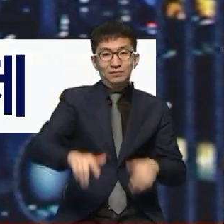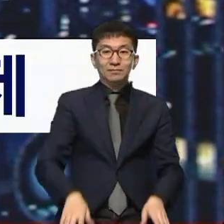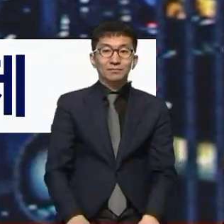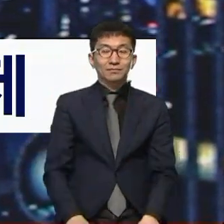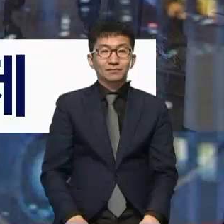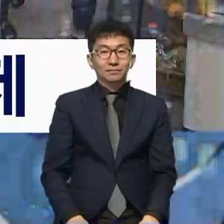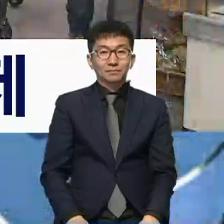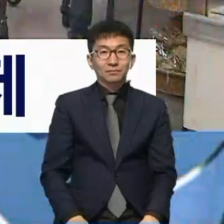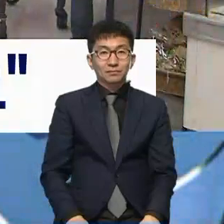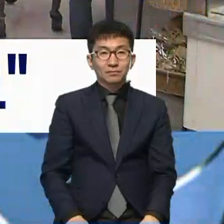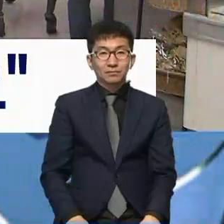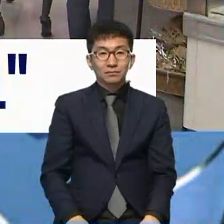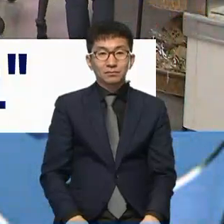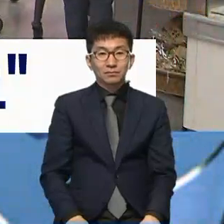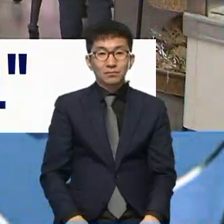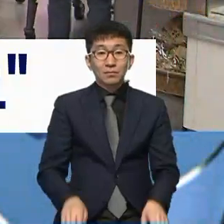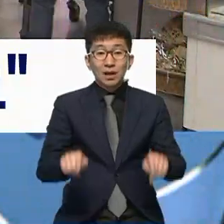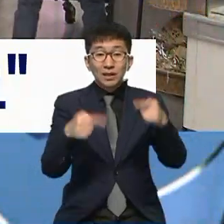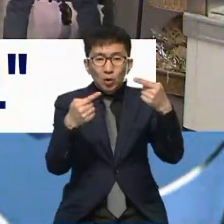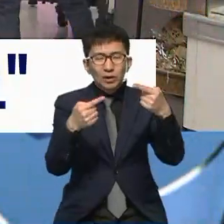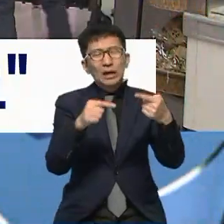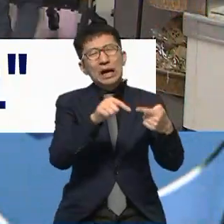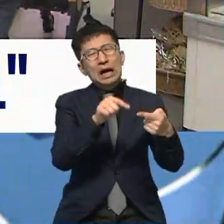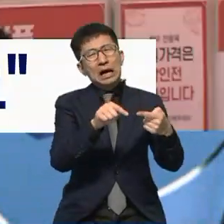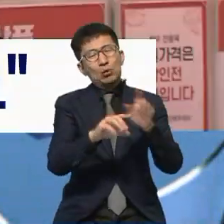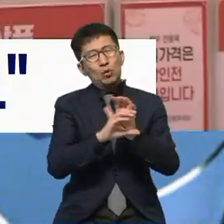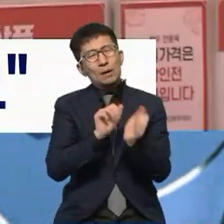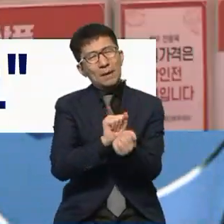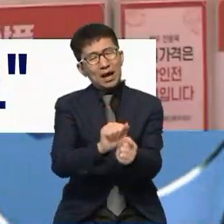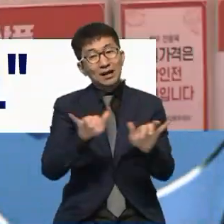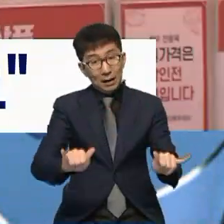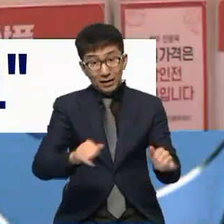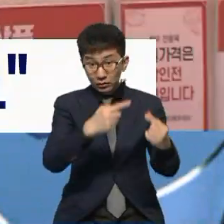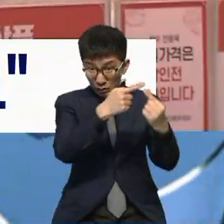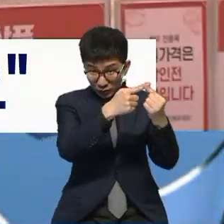표면적으로는 설 연휴가 부담스럽고 준비하는 기간도 필요하다는 게